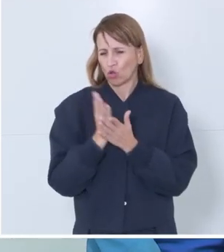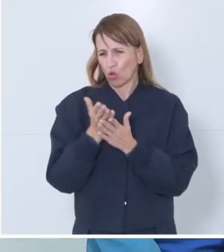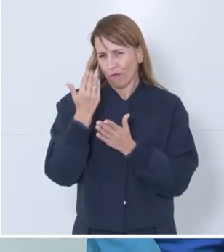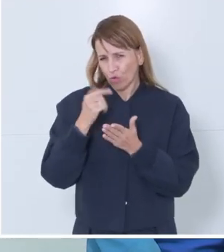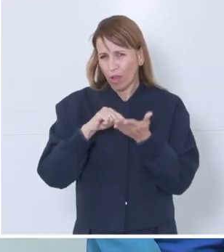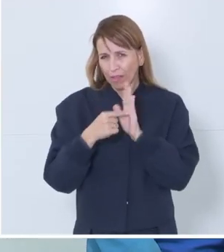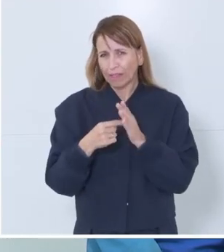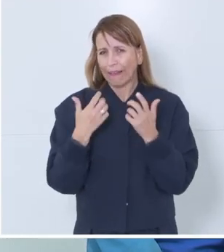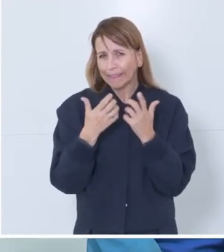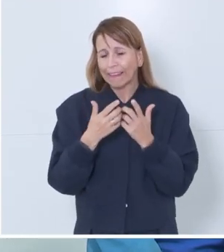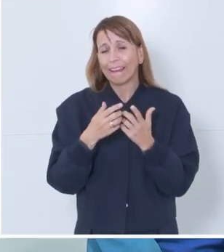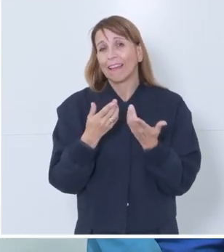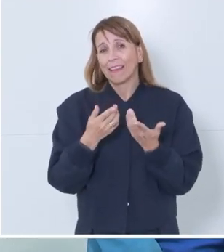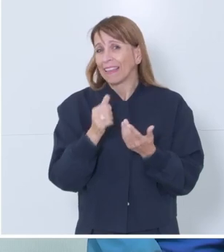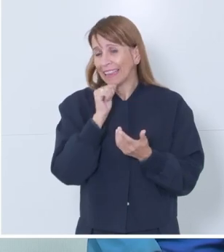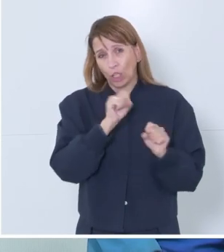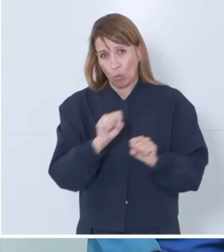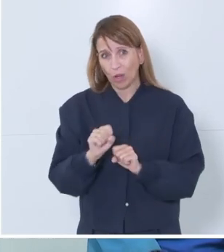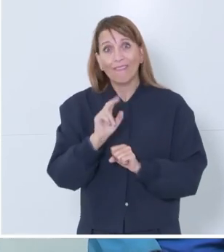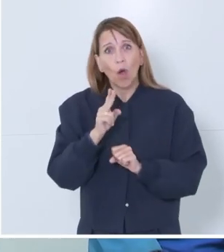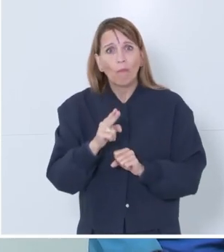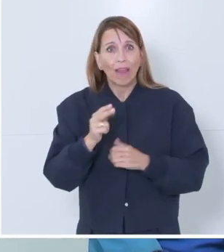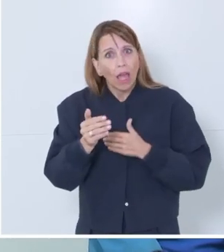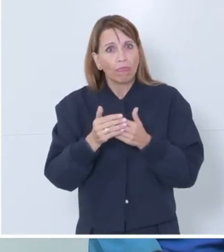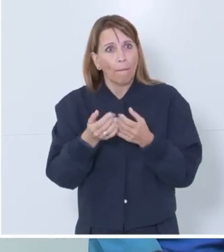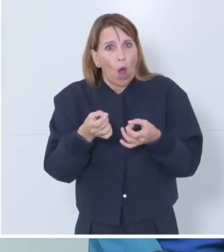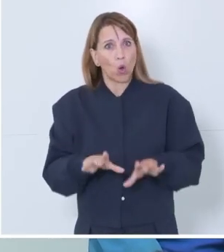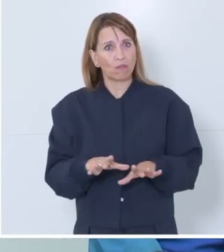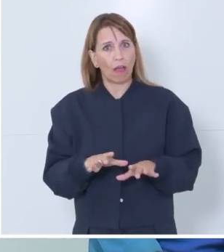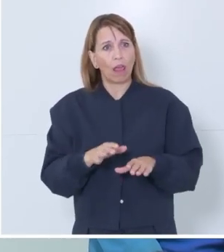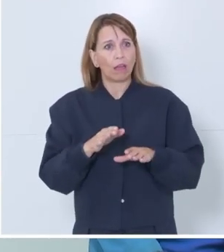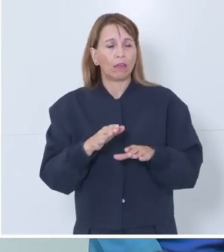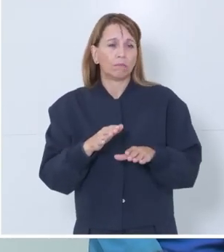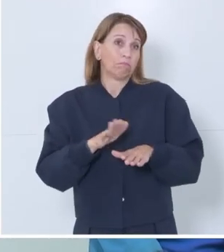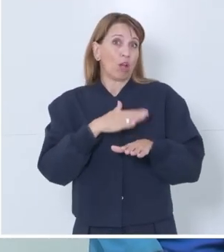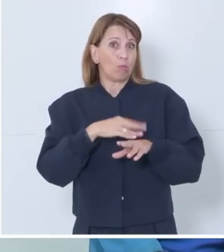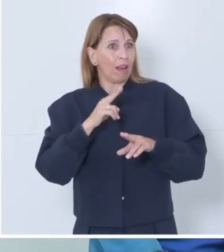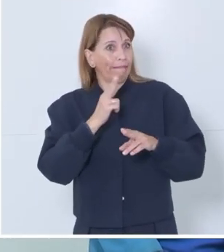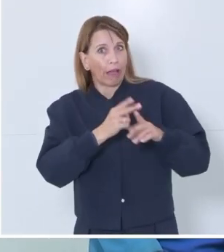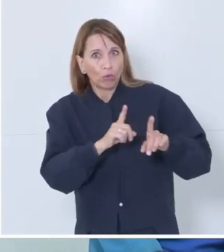ist wegen kurzfristiger Ausfälle schon alleine deshalb nicht möglich, z.B Erkrankungen oder